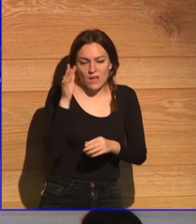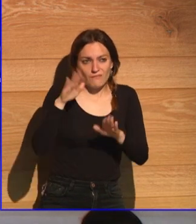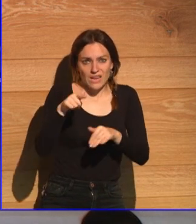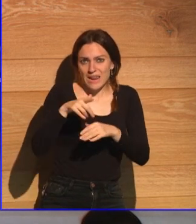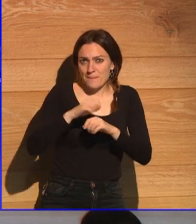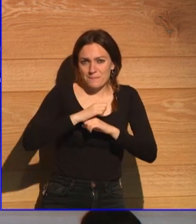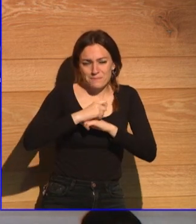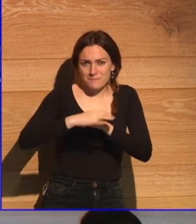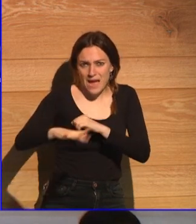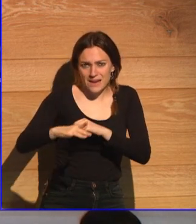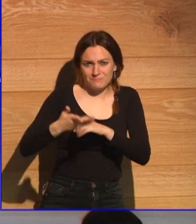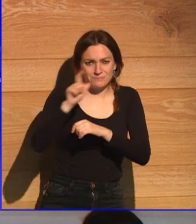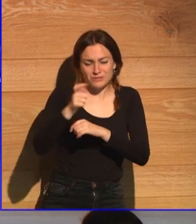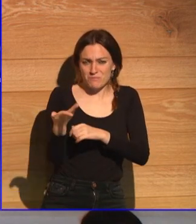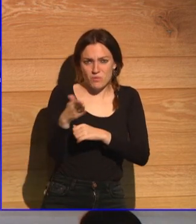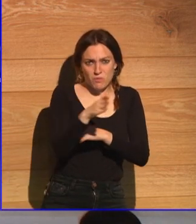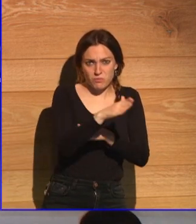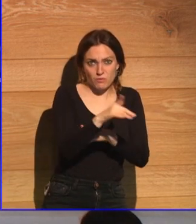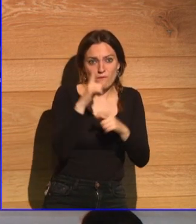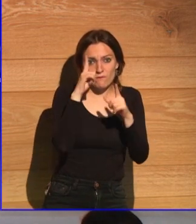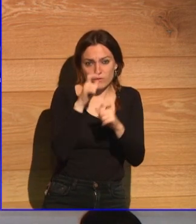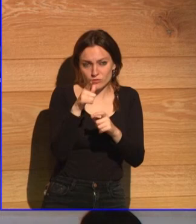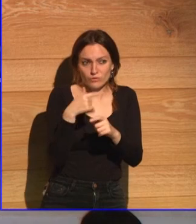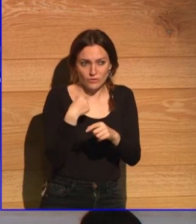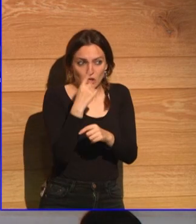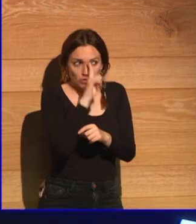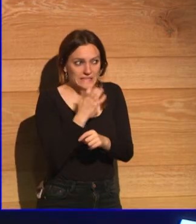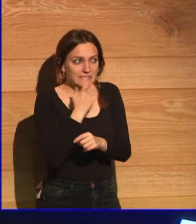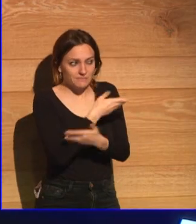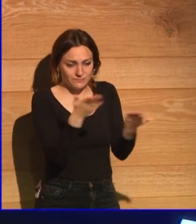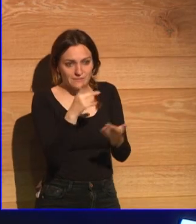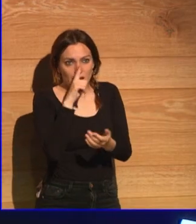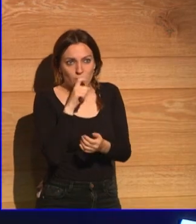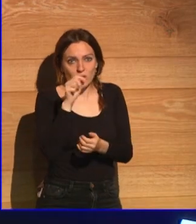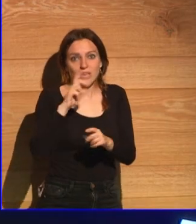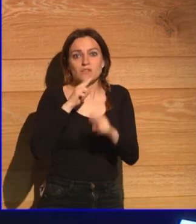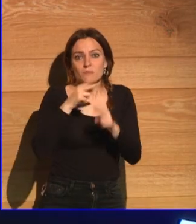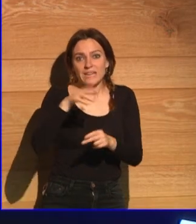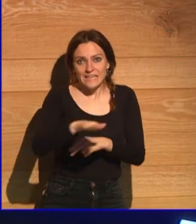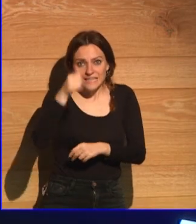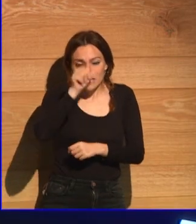Hay una foto icónica, no sé si la recuerdan, de un niño muerto en una playa. El niño Aylan, perfectamente. Y yo.